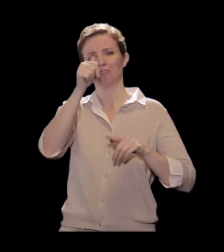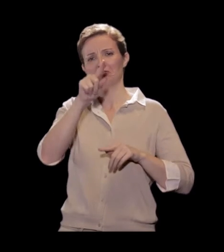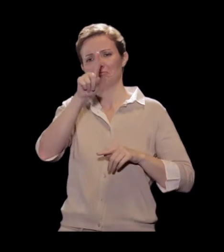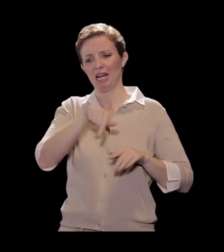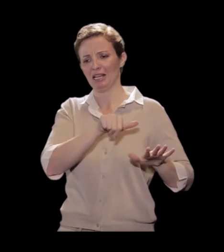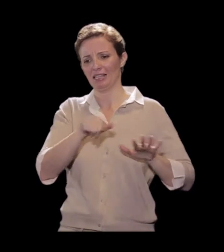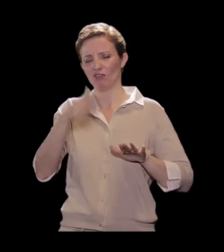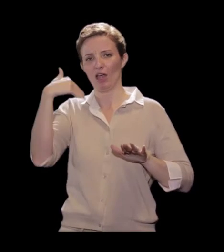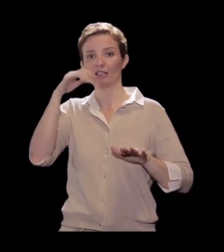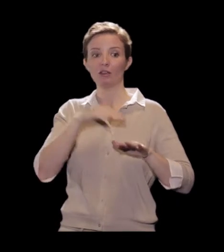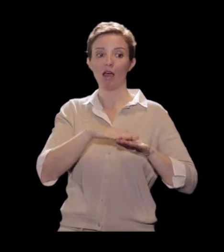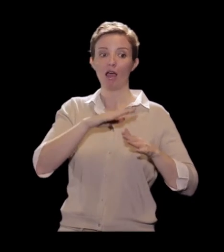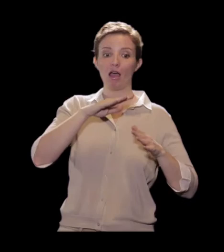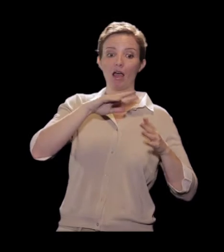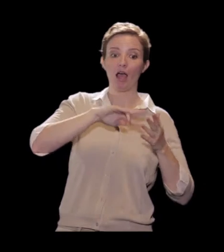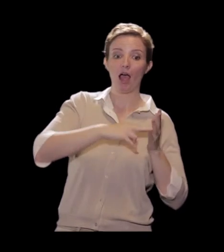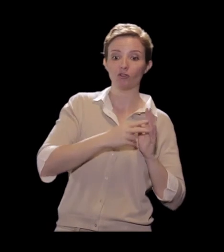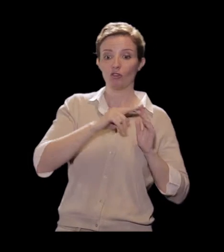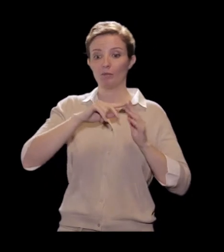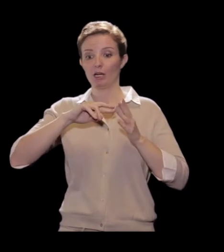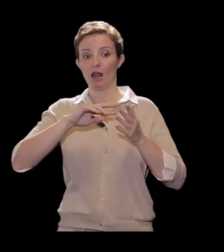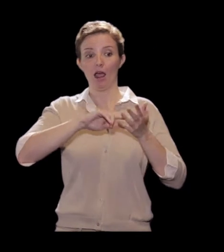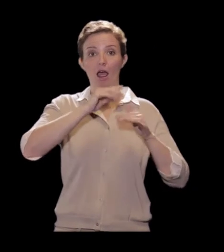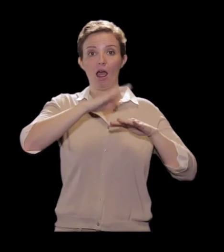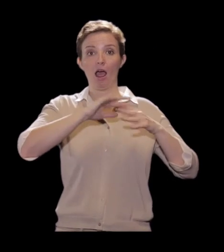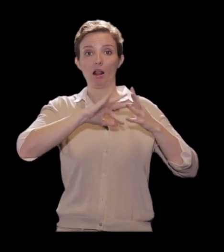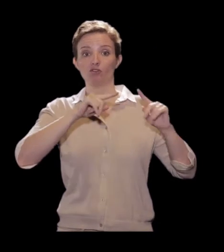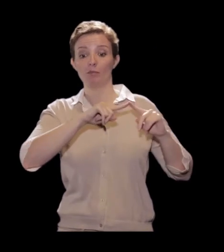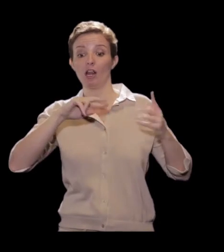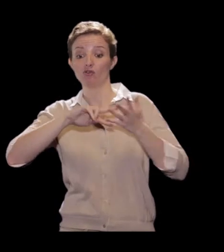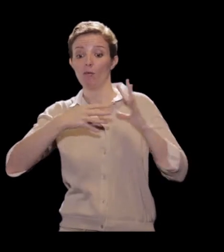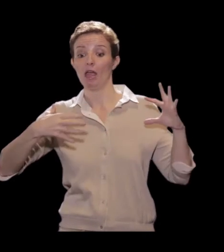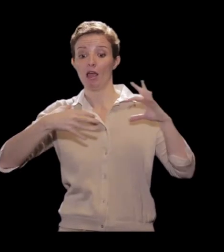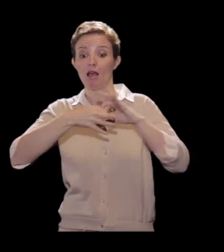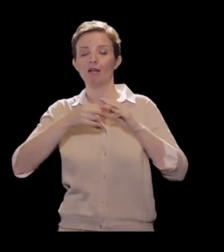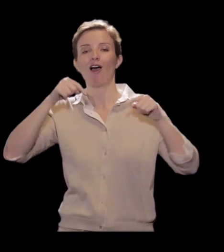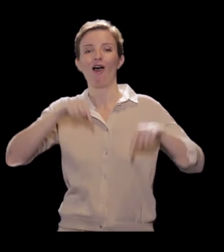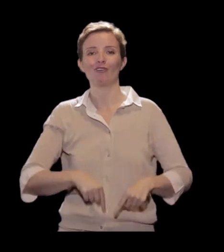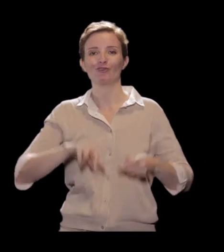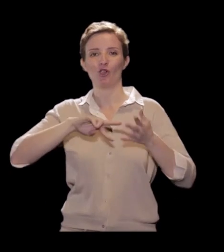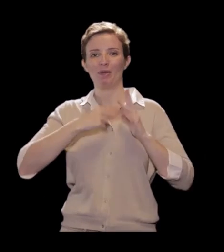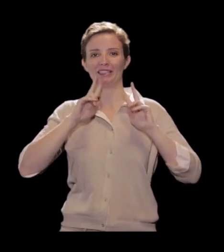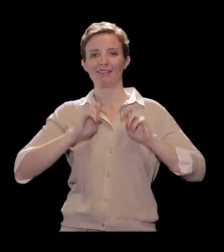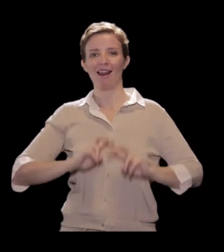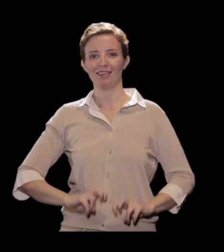creando quella che oggi chiamiamo geometria analitica. Su cosa si basa la geometria analitica ?